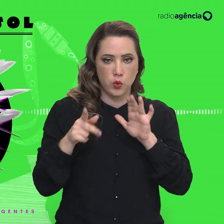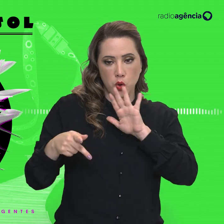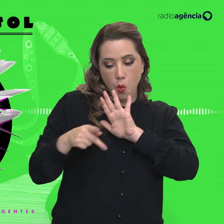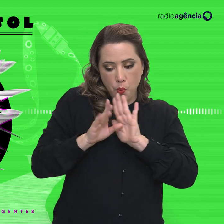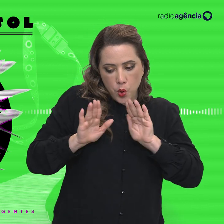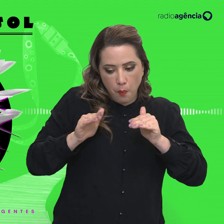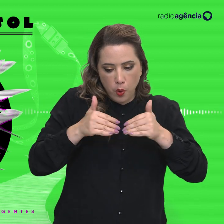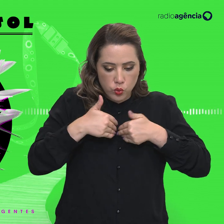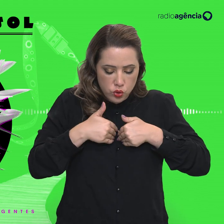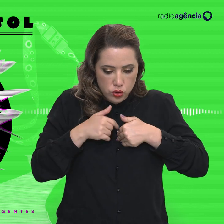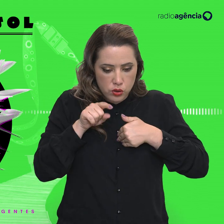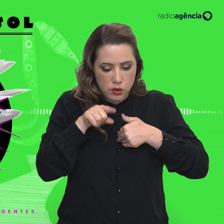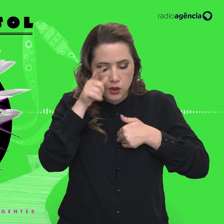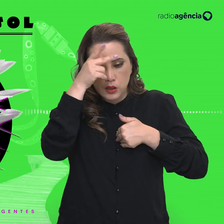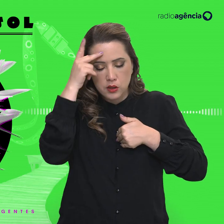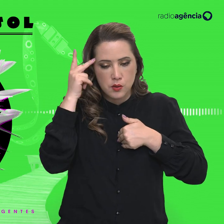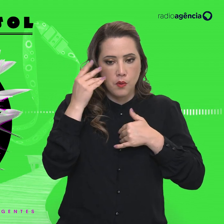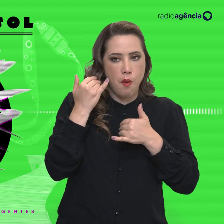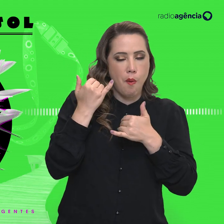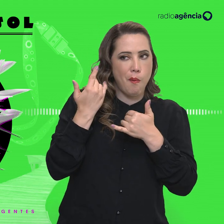menos autísticos possíveis nos ambientes.